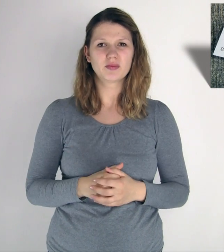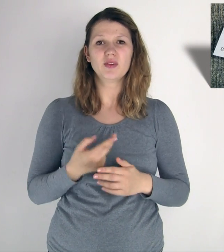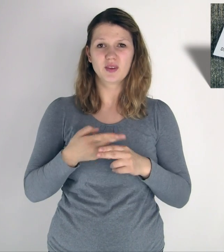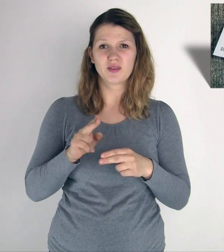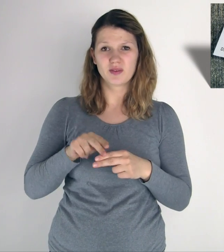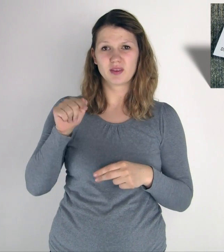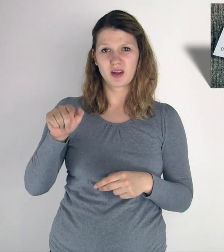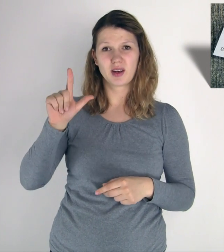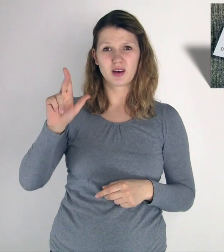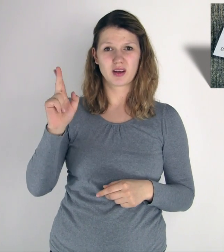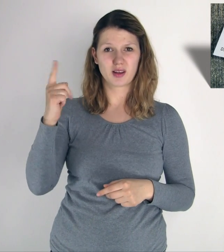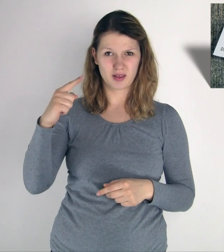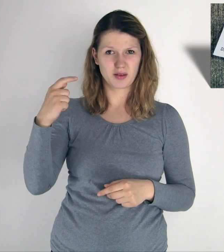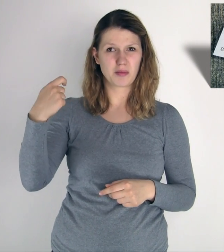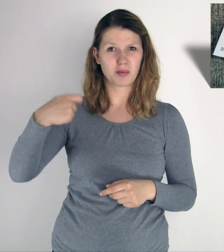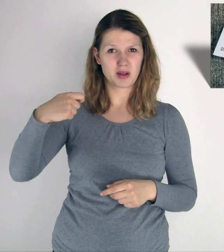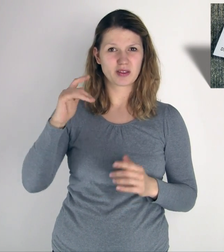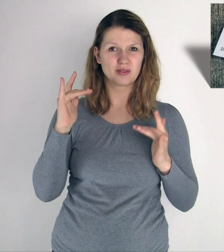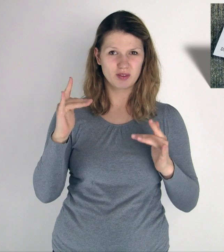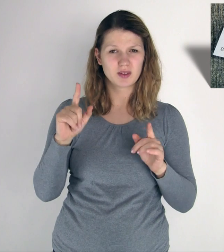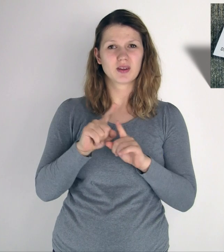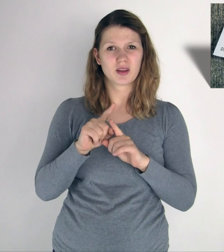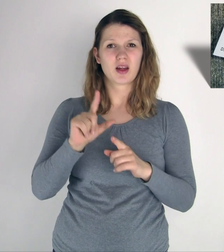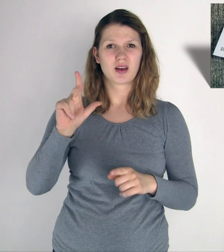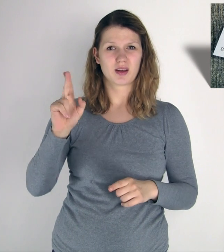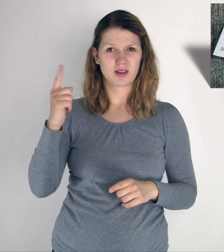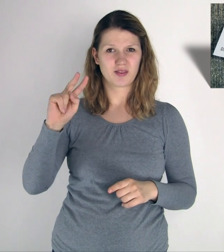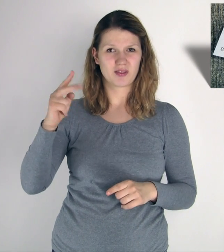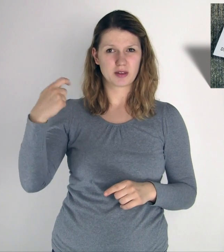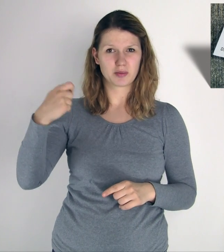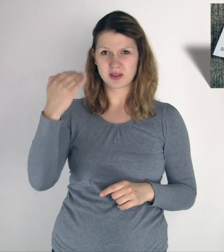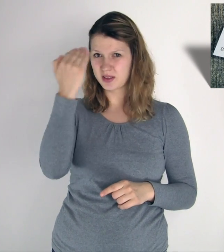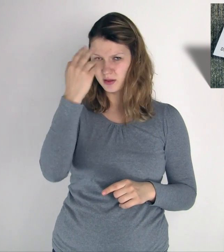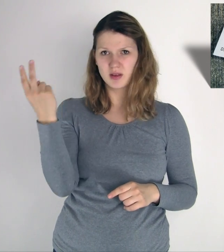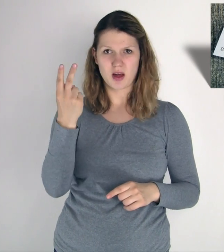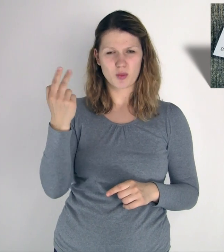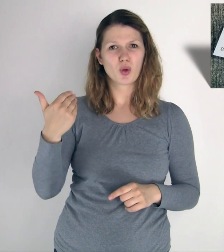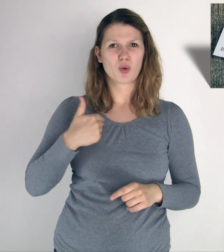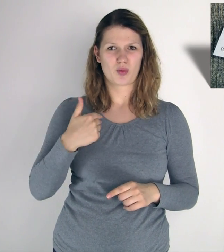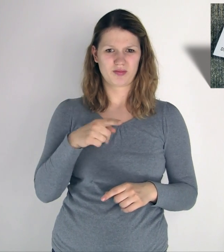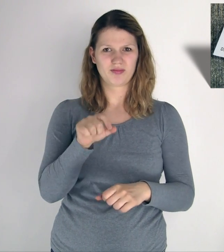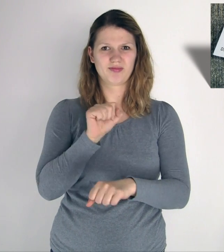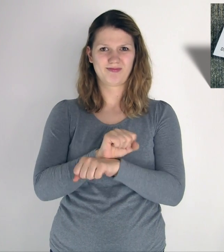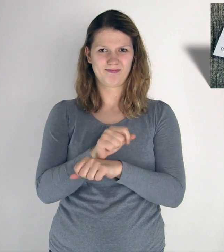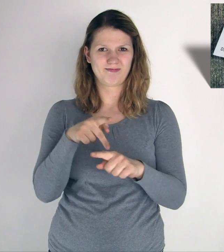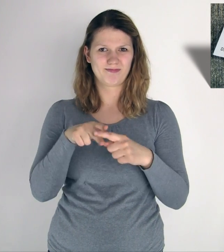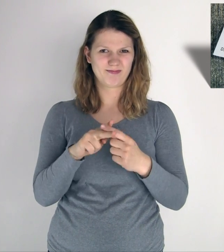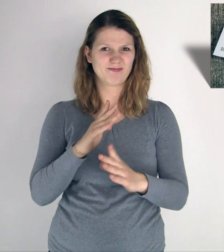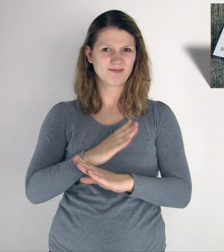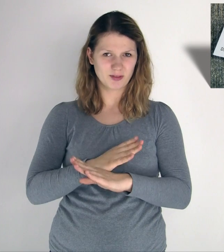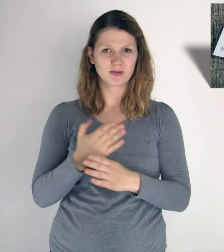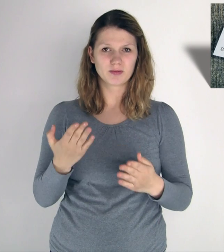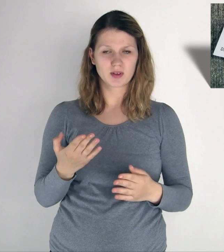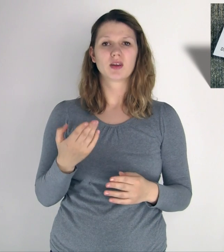LKD prezidentas Vytautas Pivoras bei viceprezidentas Kęstutis Vaišnora, siekdami sustabdyti šį verslą